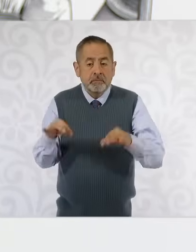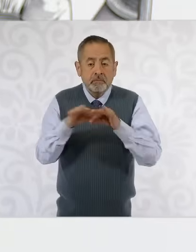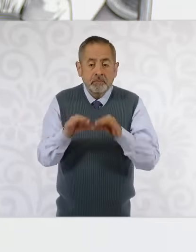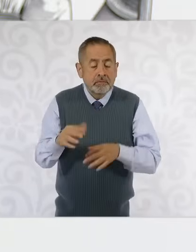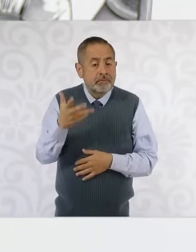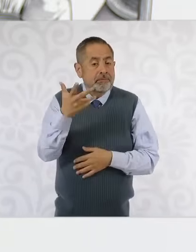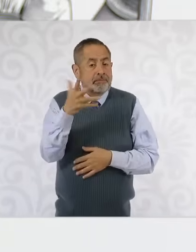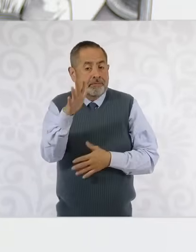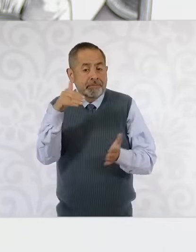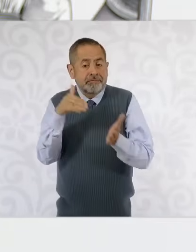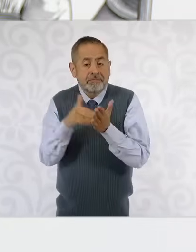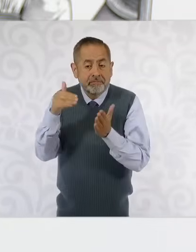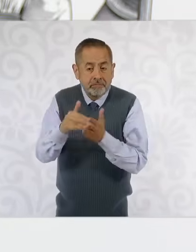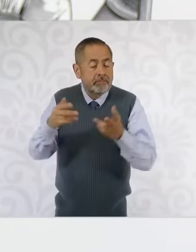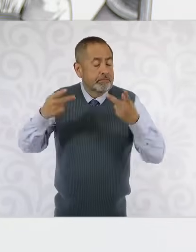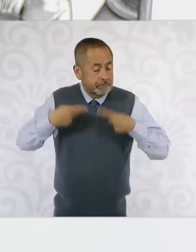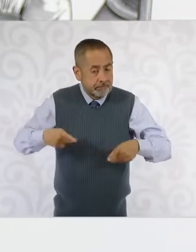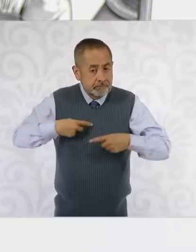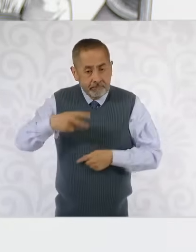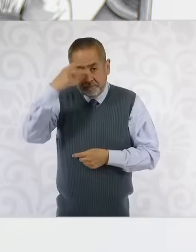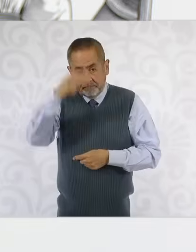10 millones de mexicanos salieron de la pobreza